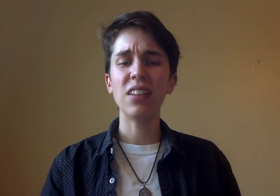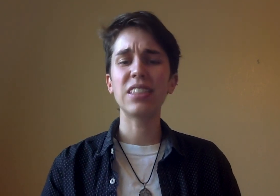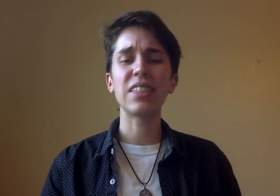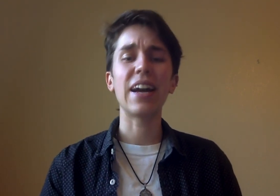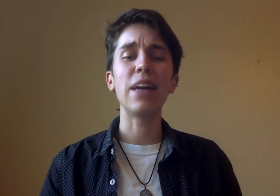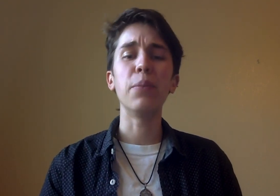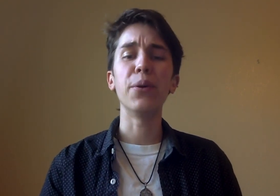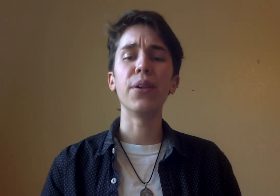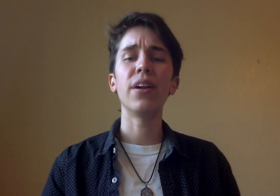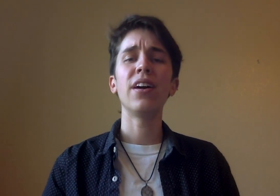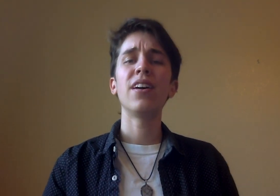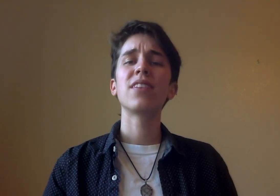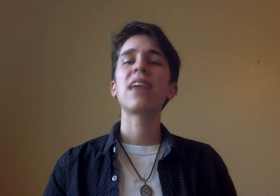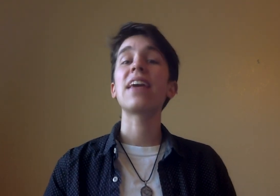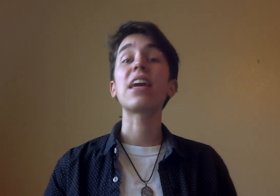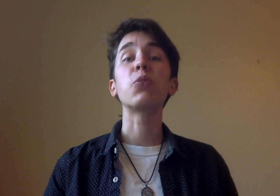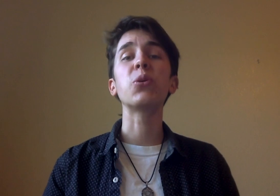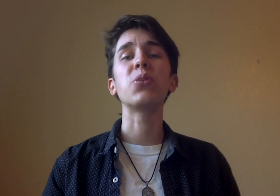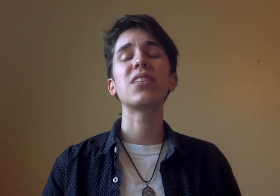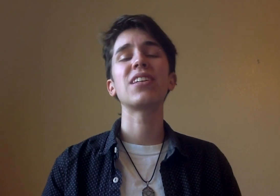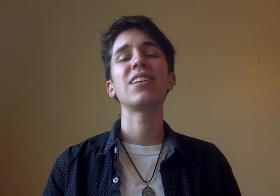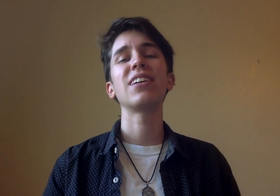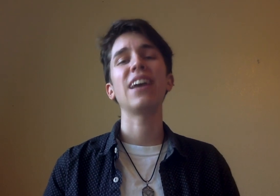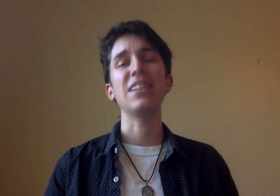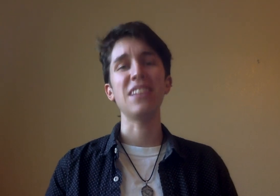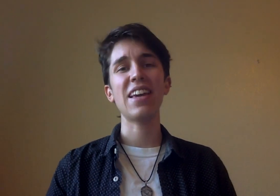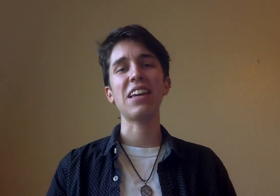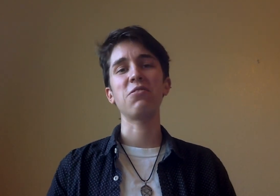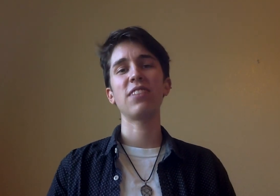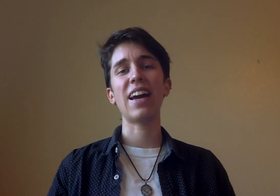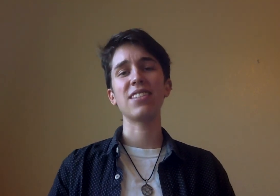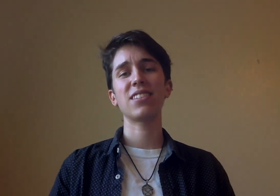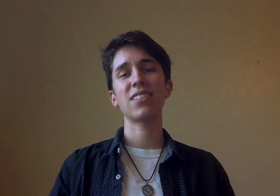innegable, echando raíces y despegando.